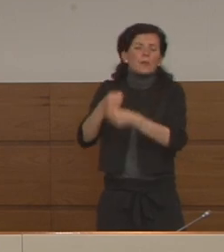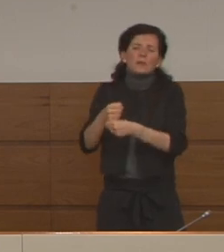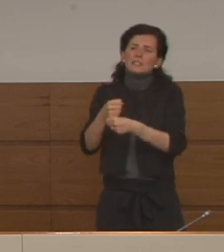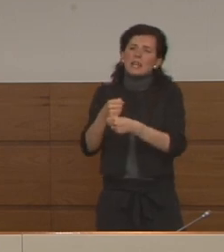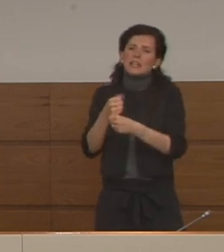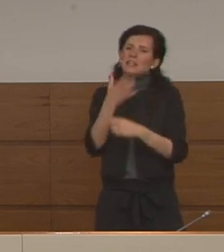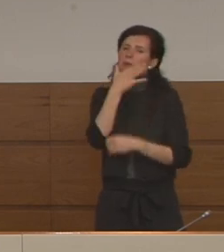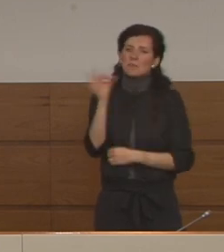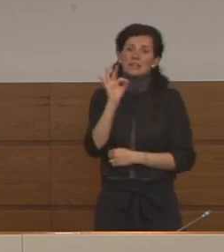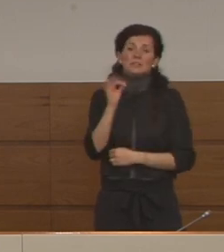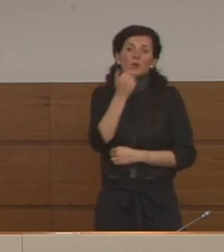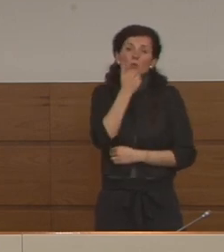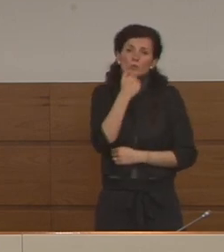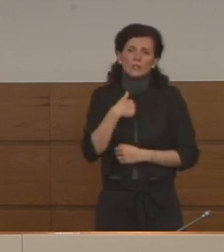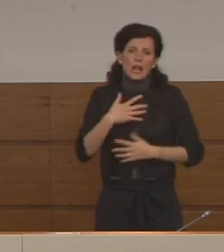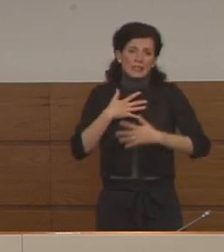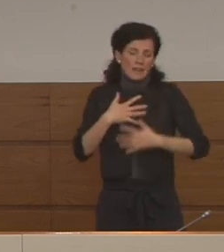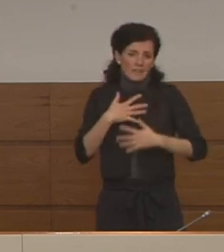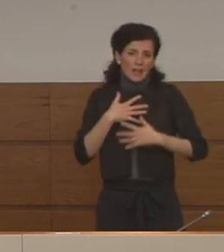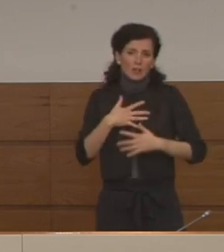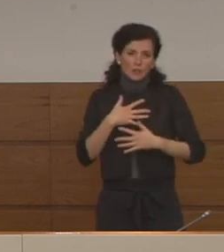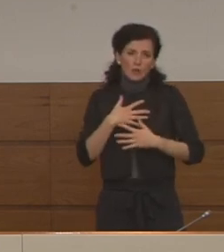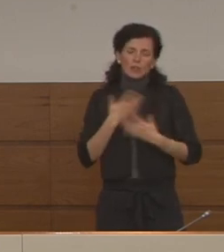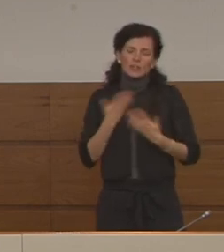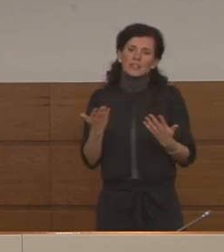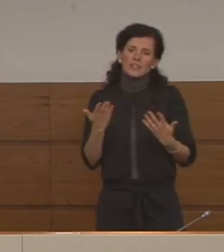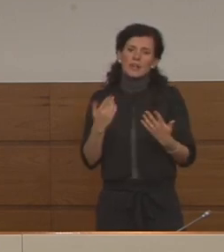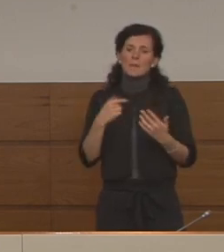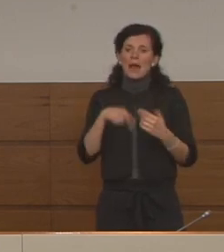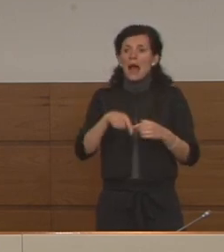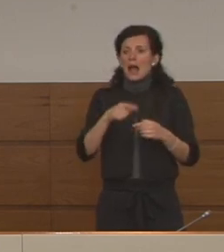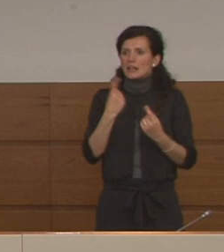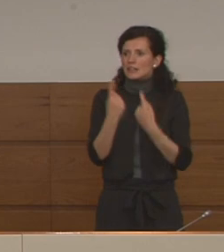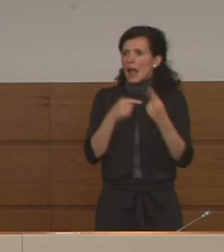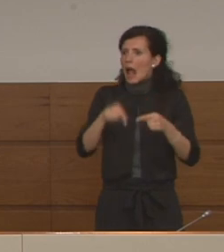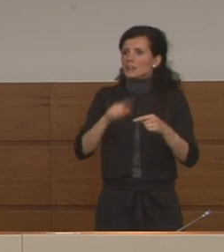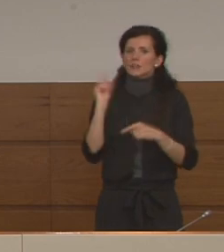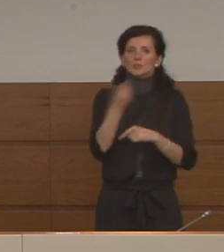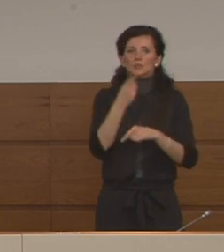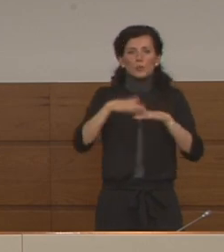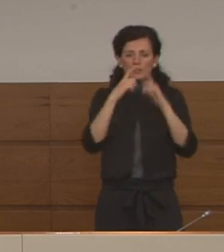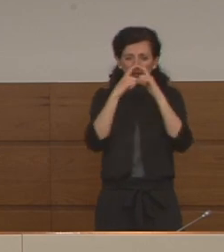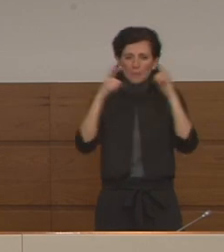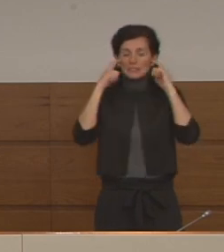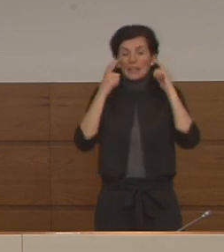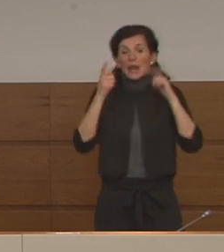Scusate il fiatone ma con queste mascherine e l'età non ce la faccio.